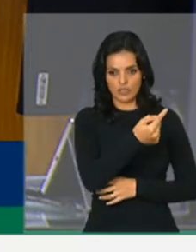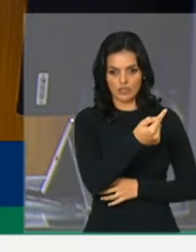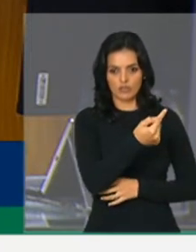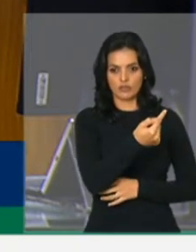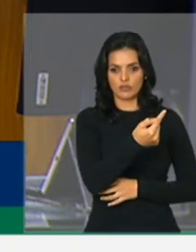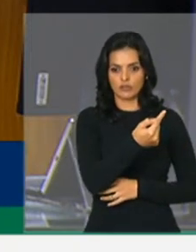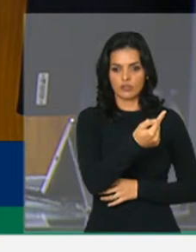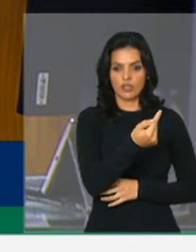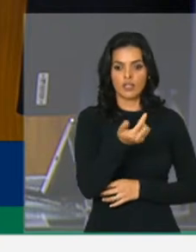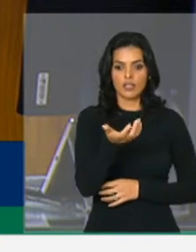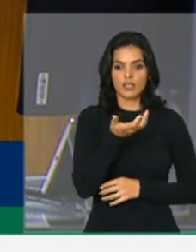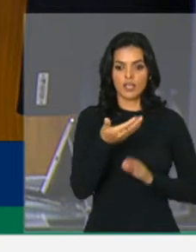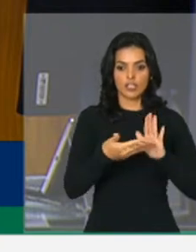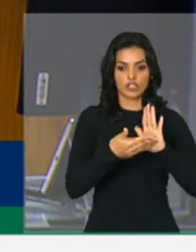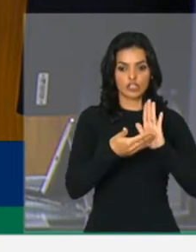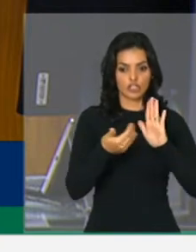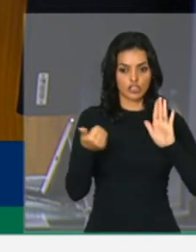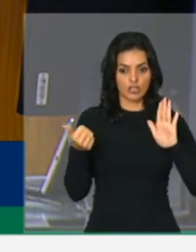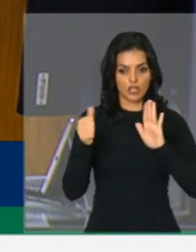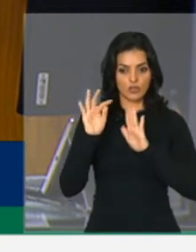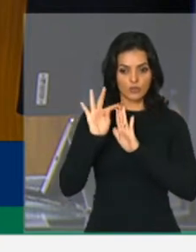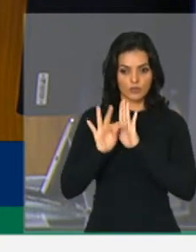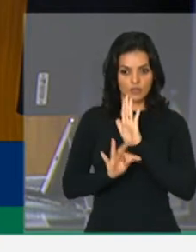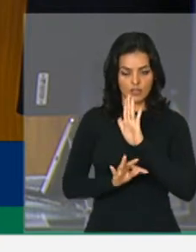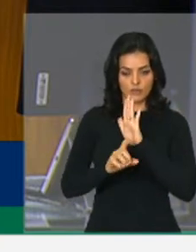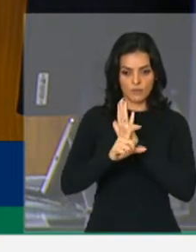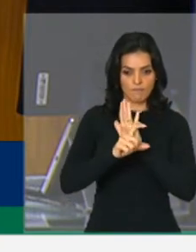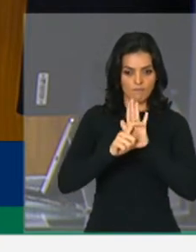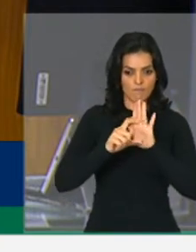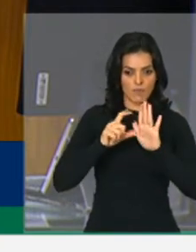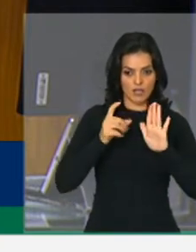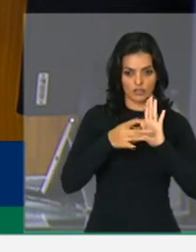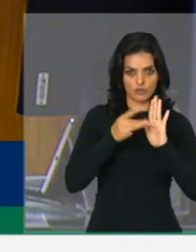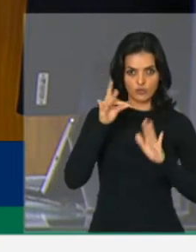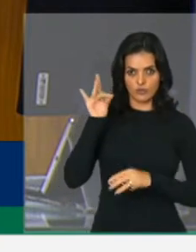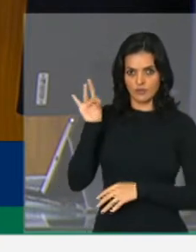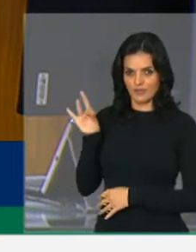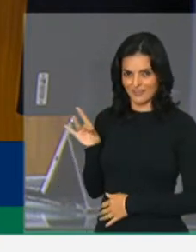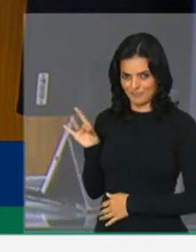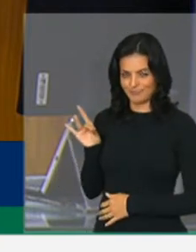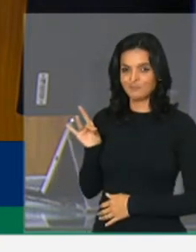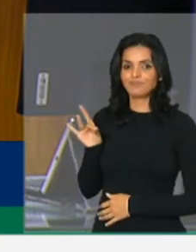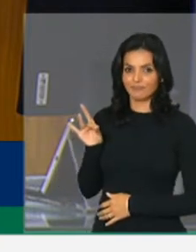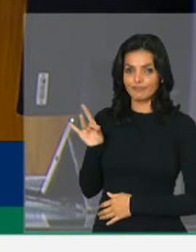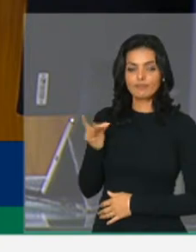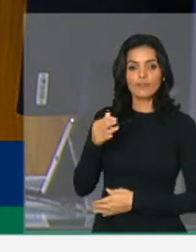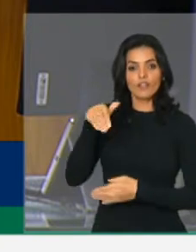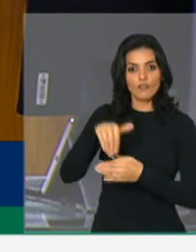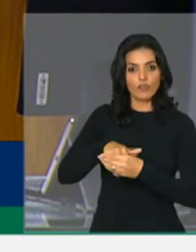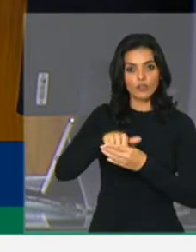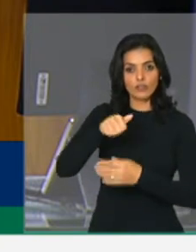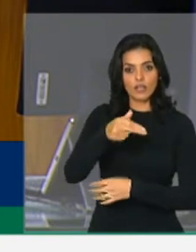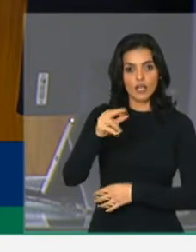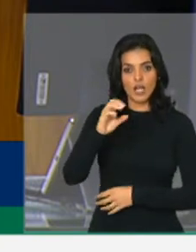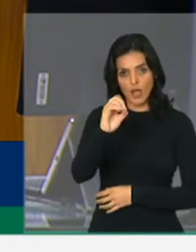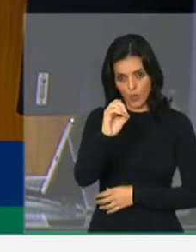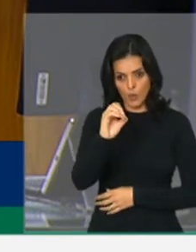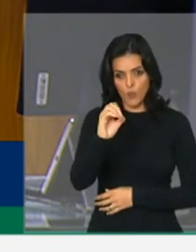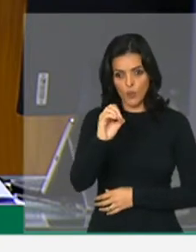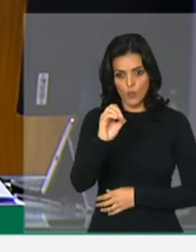ESTARÁVOTANDO A FAVOR DO TEXTO DO RELATOR E NÃO CONTRA O TEXTO DO RELATOR.